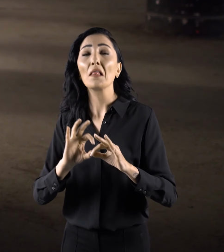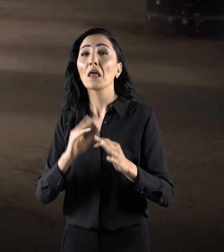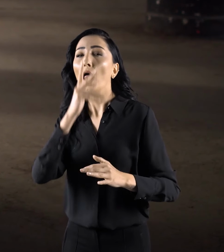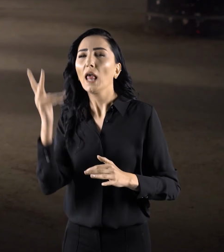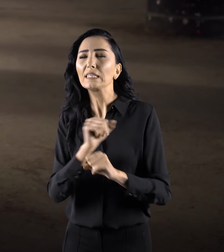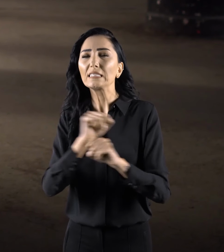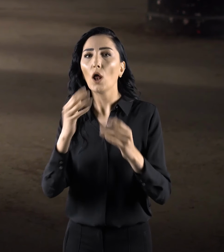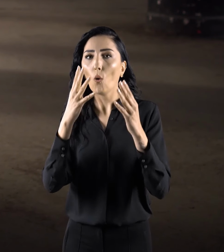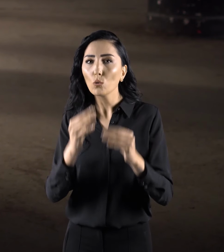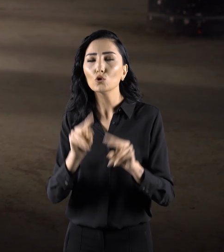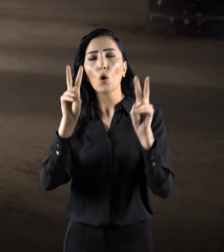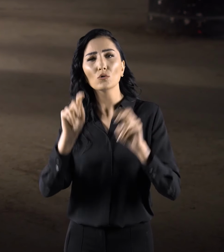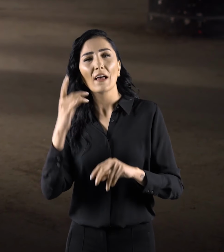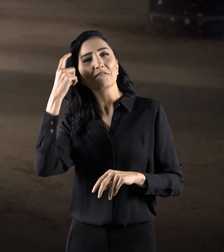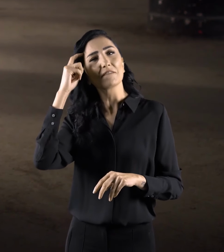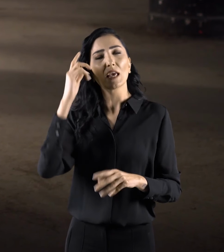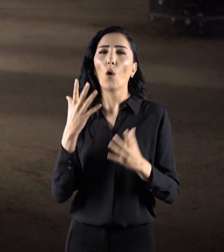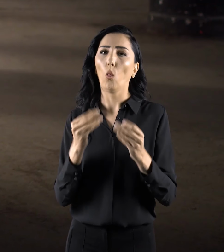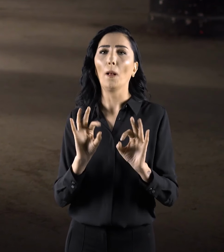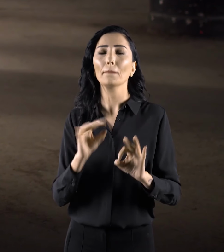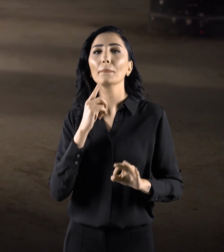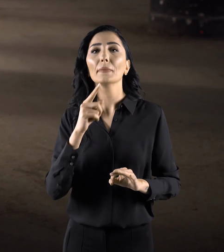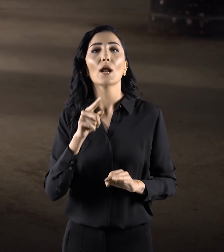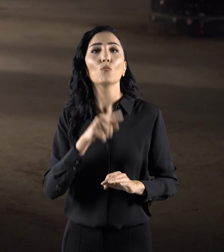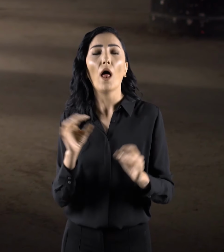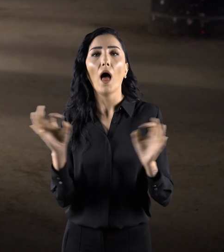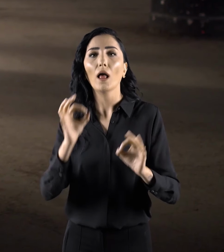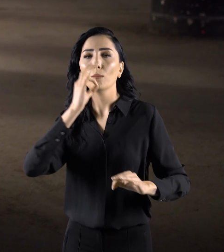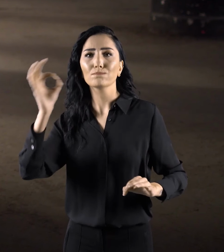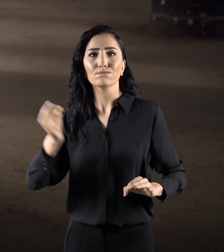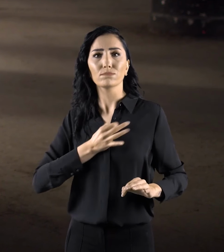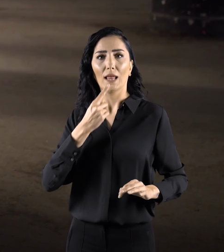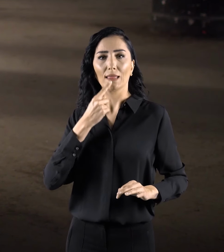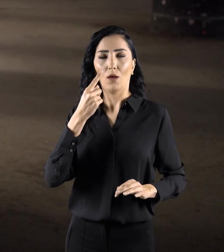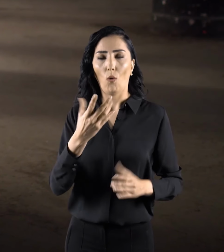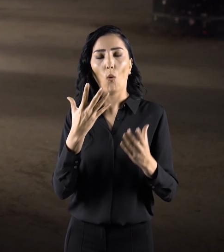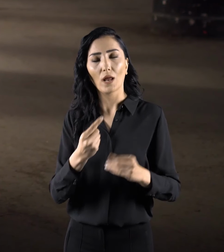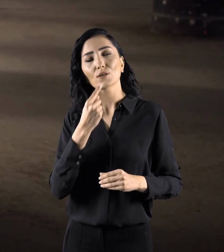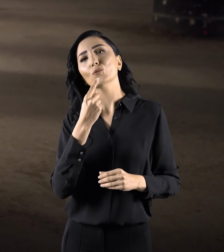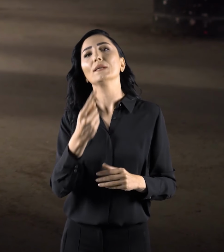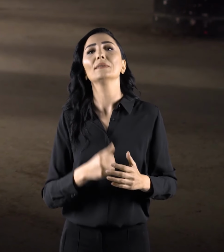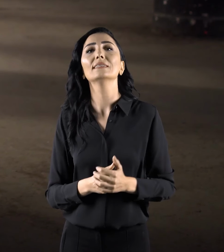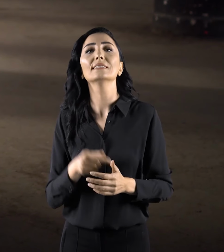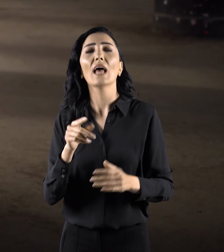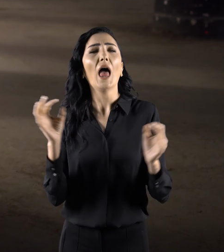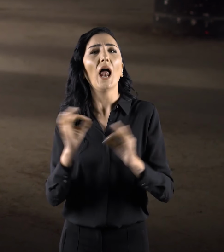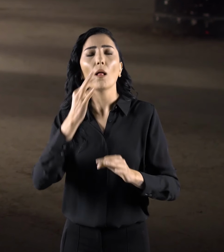ne kadar etkileyeceği konusunda öngörüde bulunabilirler. Bunları erken uyarı sistemleri olarak tanımlayabiliriz.